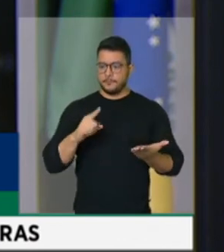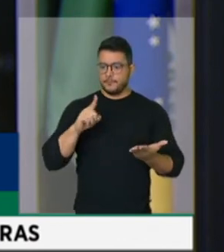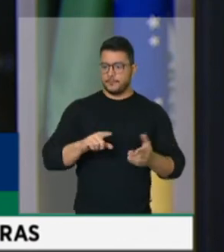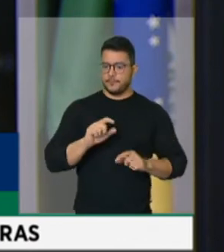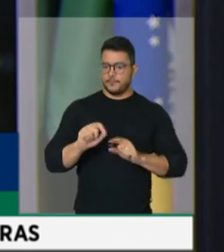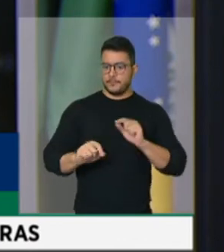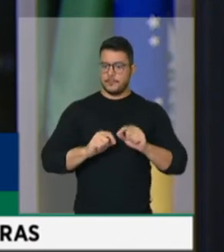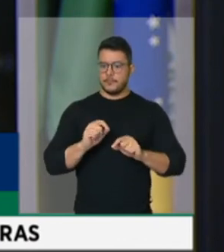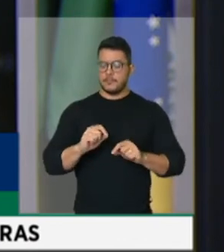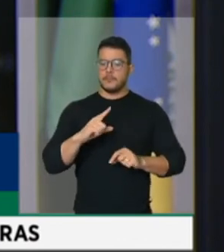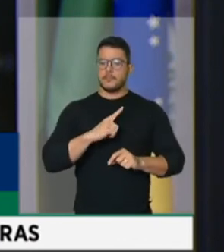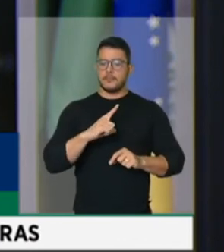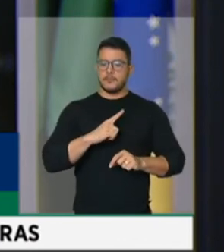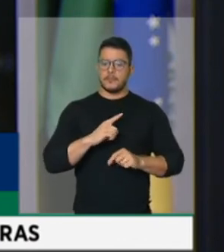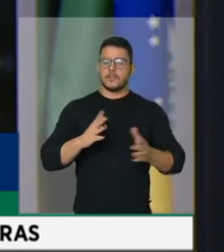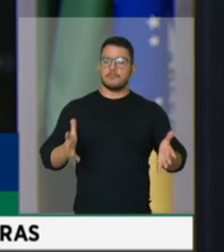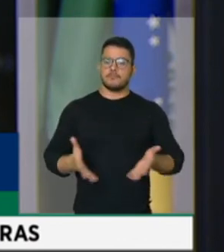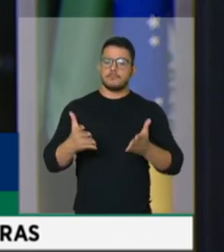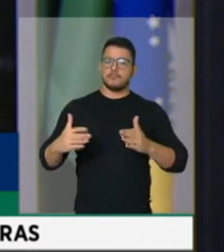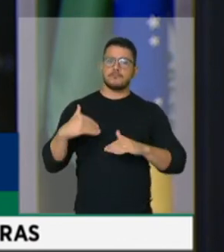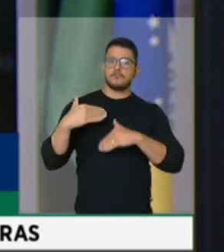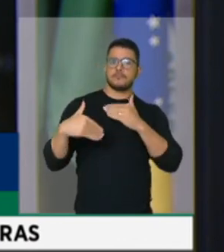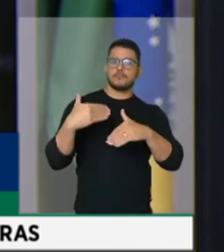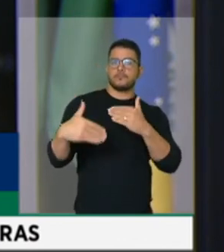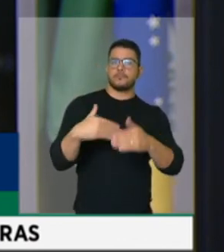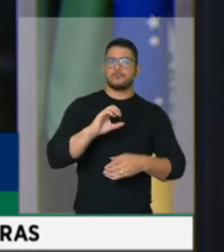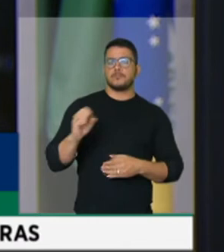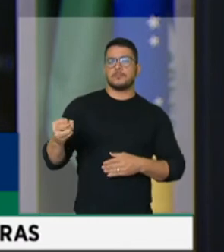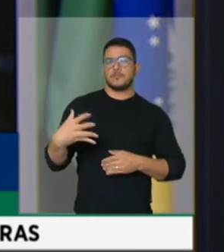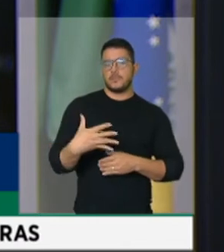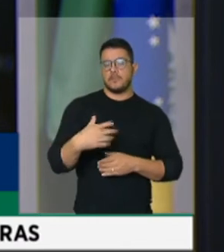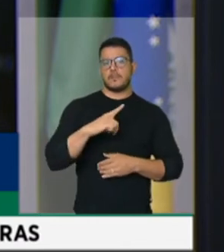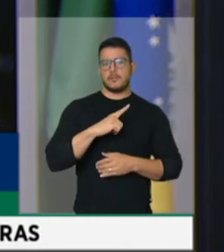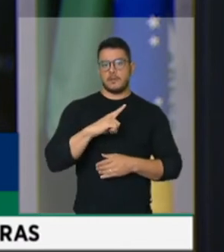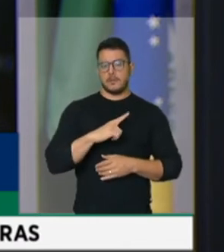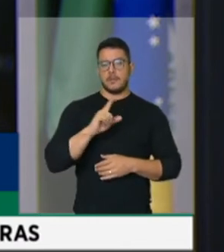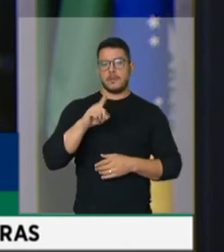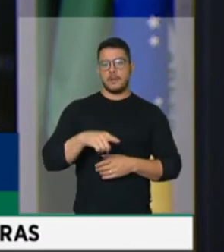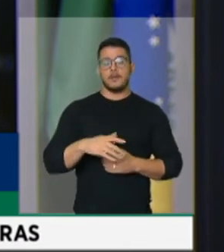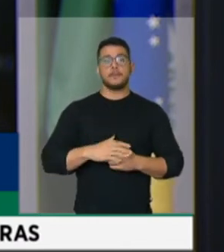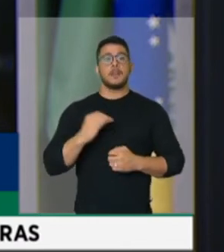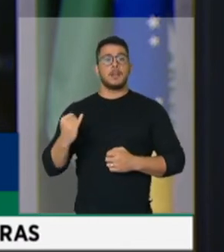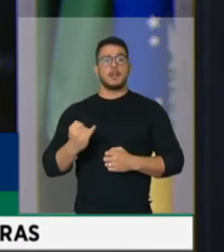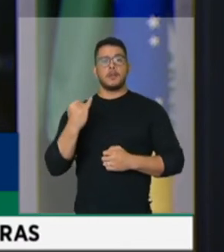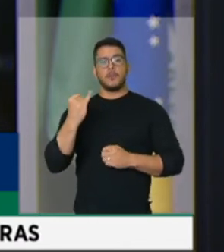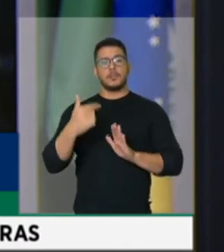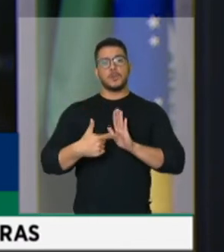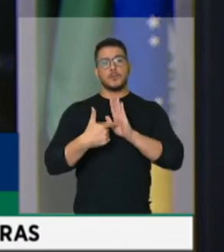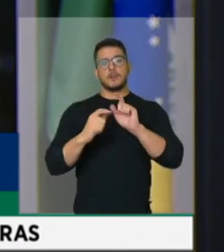VALORES MOBILIÁRIOS NOS MERCADOS PRIMÁRIO E SECUNDÁRIO NOS MOLDES DA MODALIDADE PROPOSTA PARA ELETROBRAS. ESSA ALTERAÇÃO